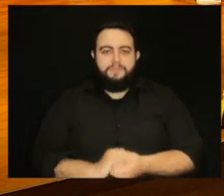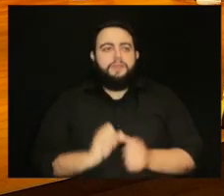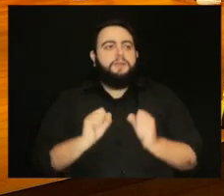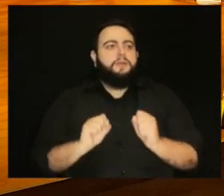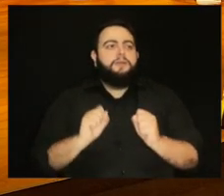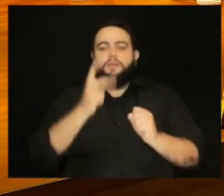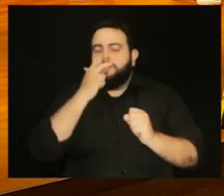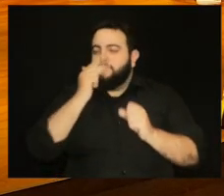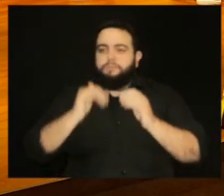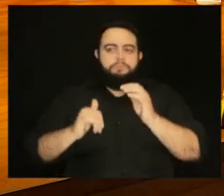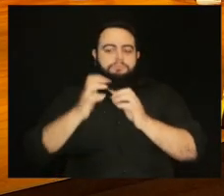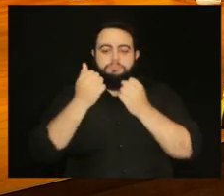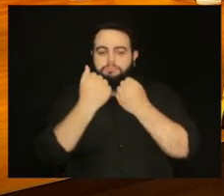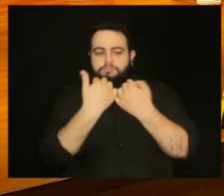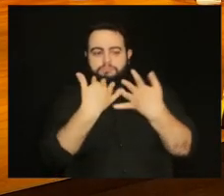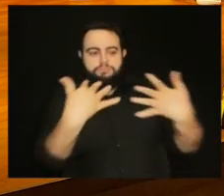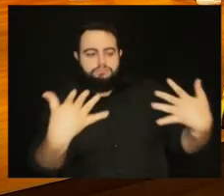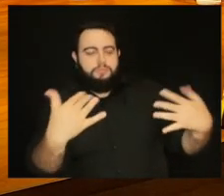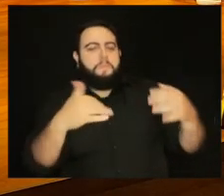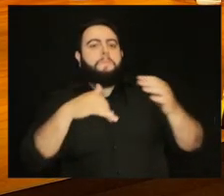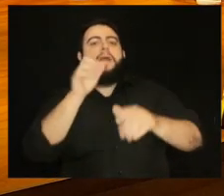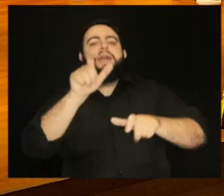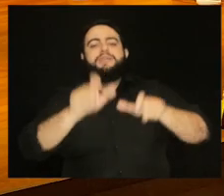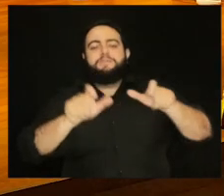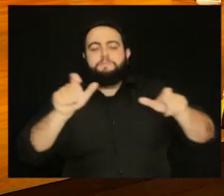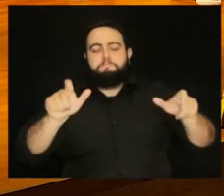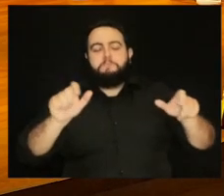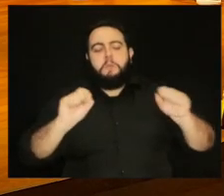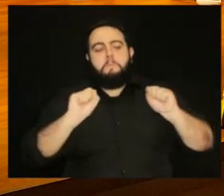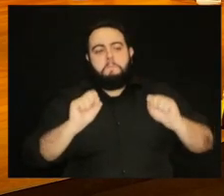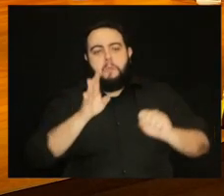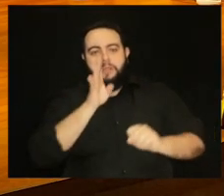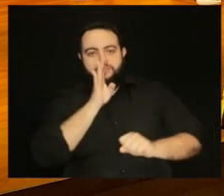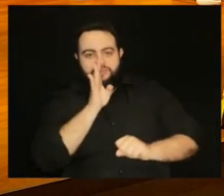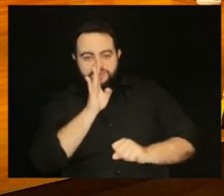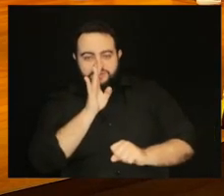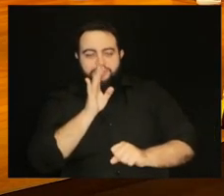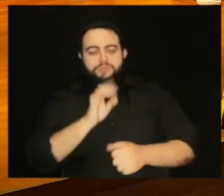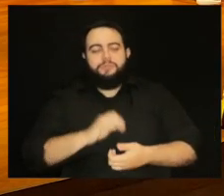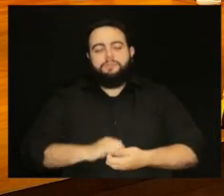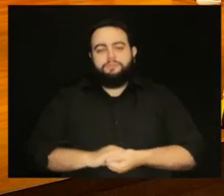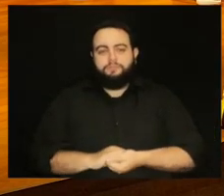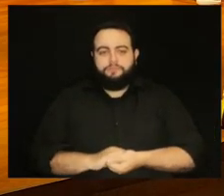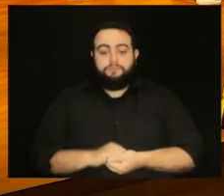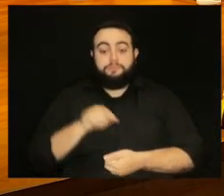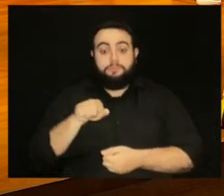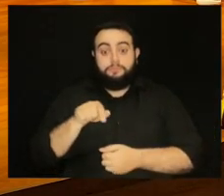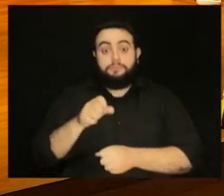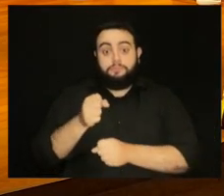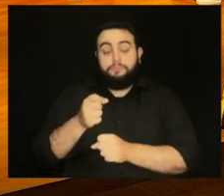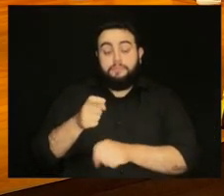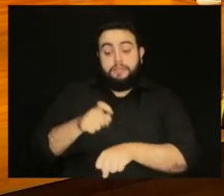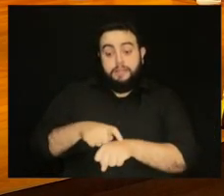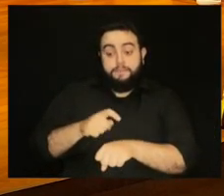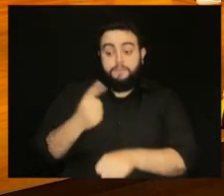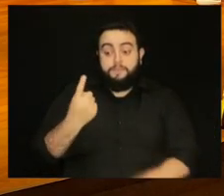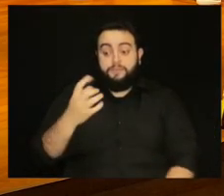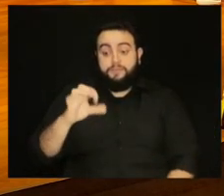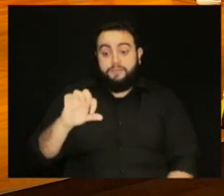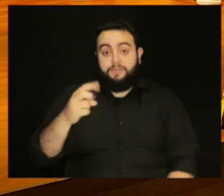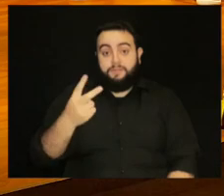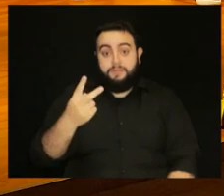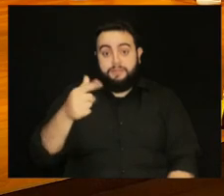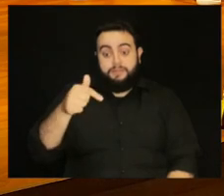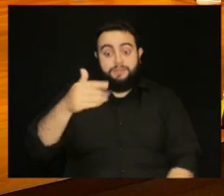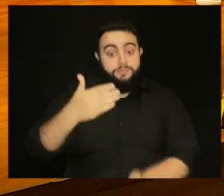gente dançar.Nesse meio tempo em 1927 começa o rádio em Porto Alegre. A primeira rádio é a